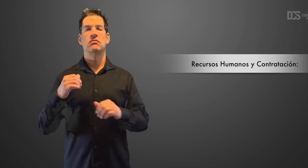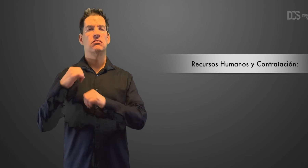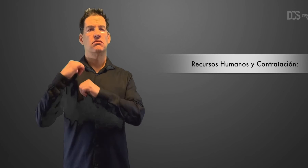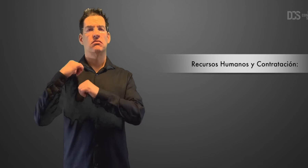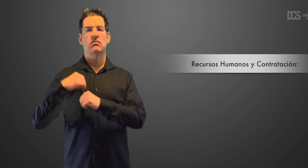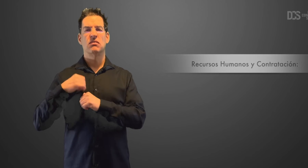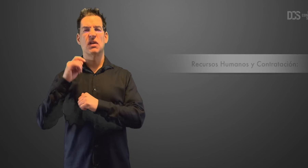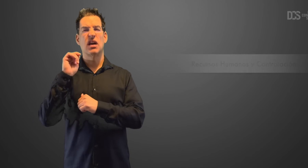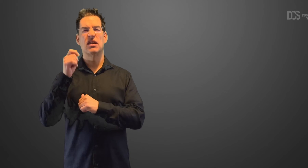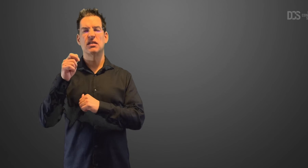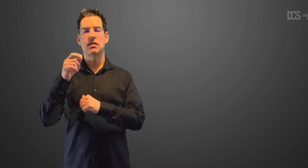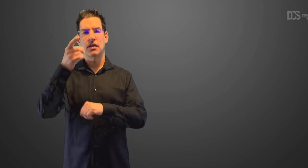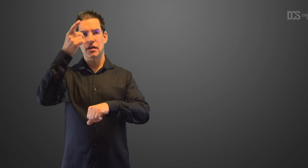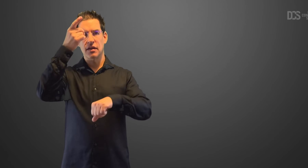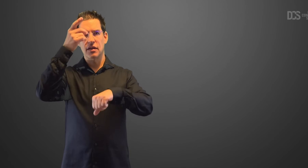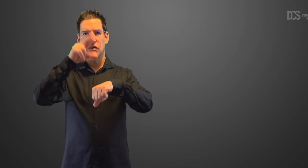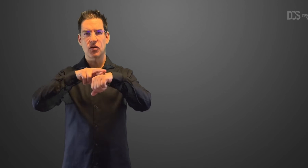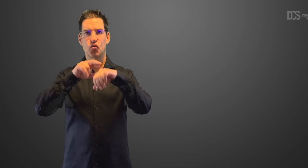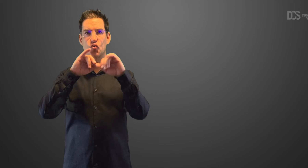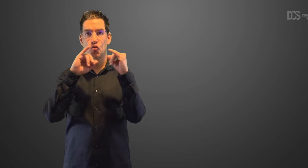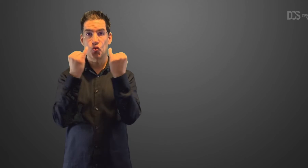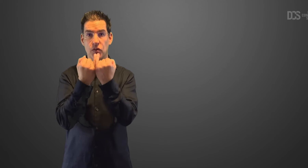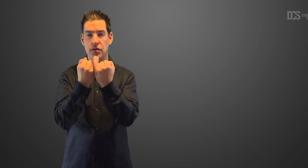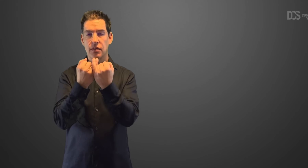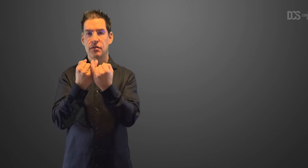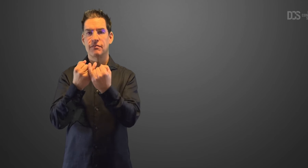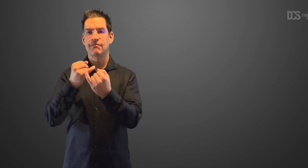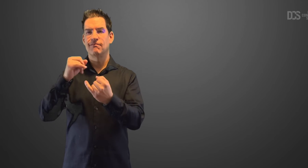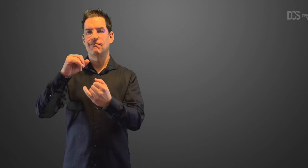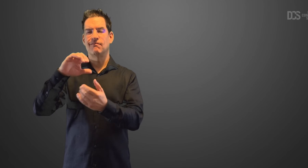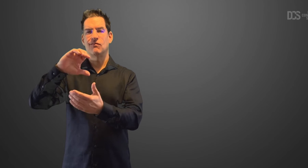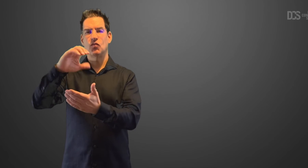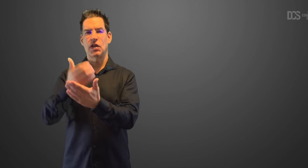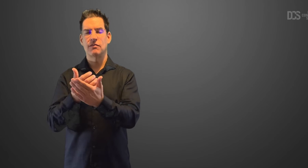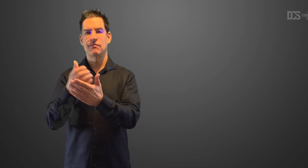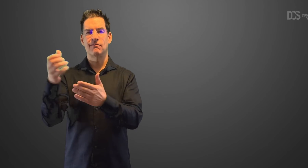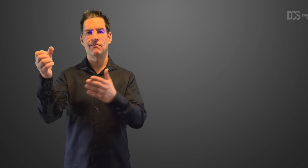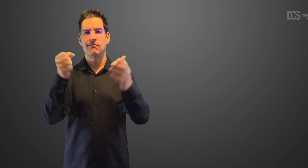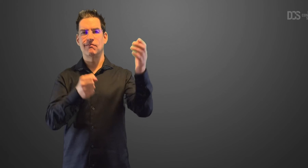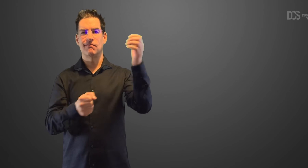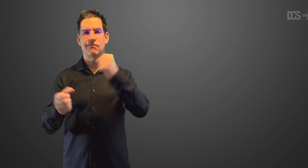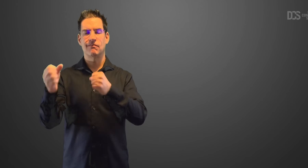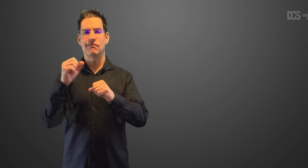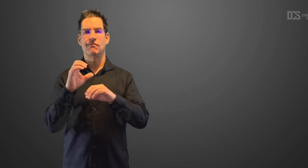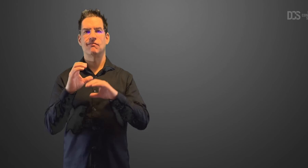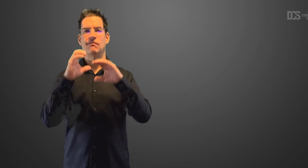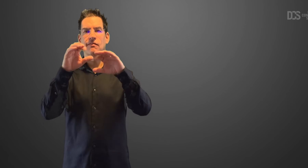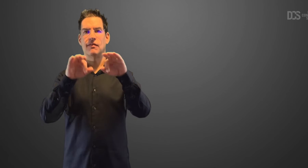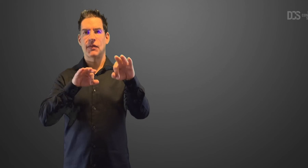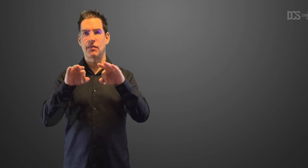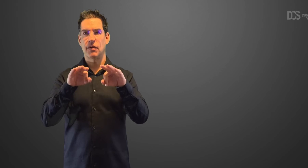El papel de la Junta Directiva en las contrataciones: estar al tanto de las inquietudes de la comunidad con respecto al departamento o puesto,